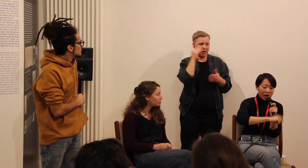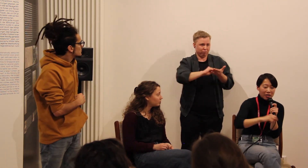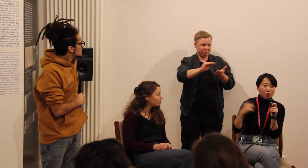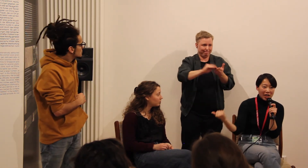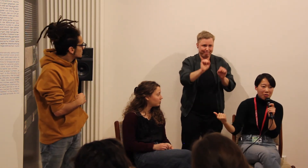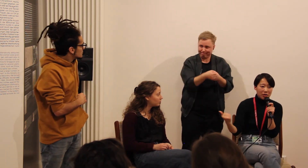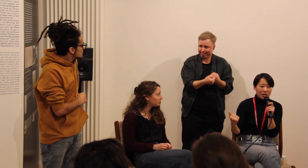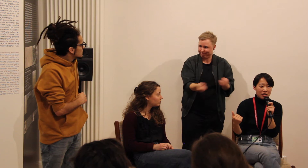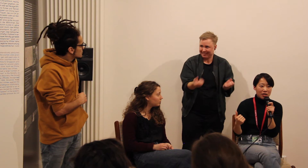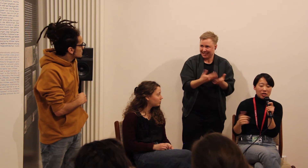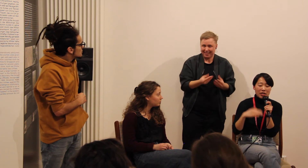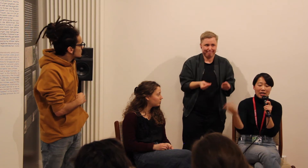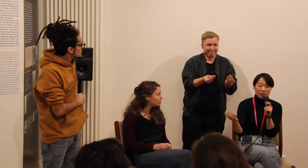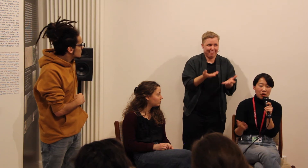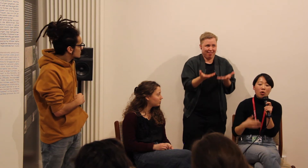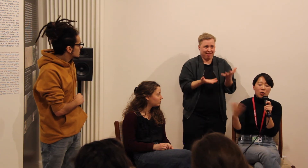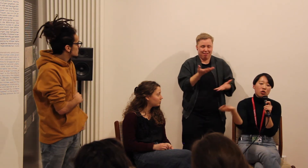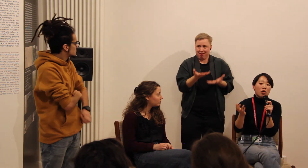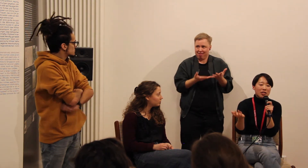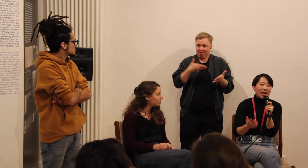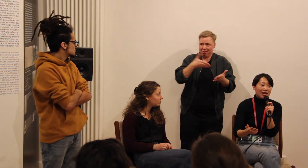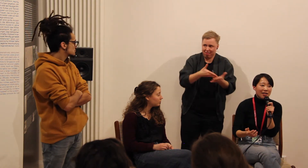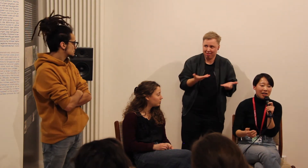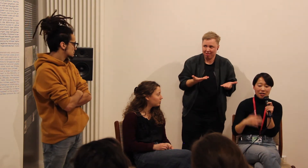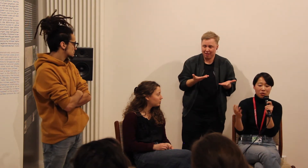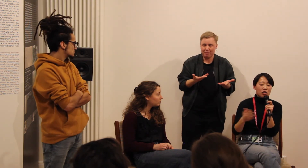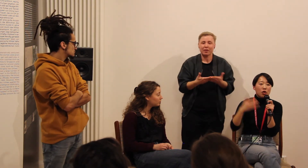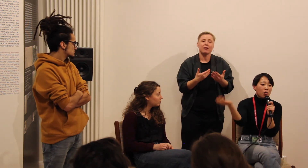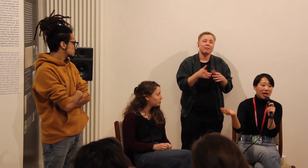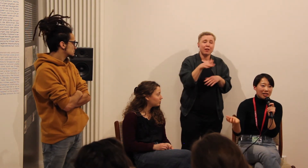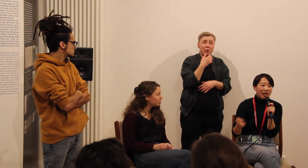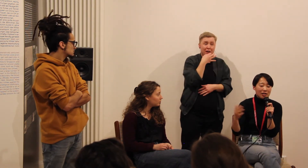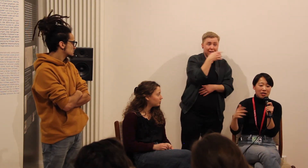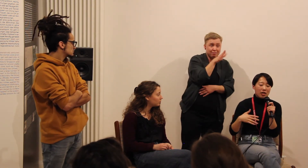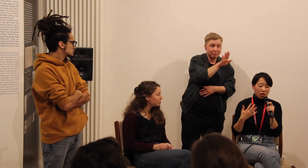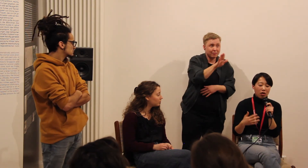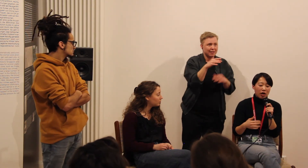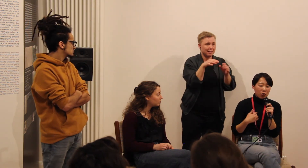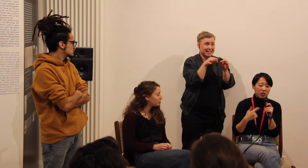Also habe ich immer für sie was geschrieben und sie gefragt, was sie sagen möchten oder was sie schreiben möchten.